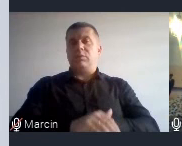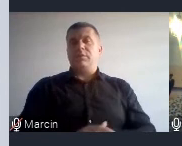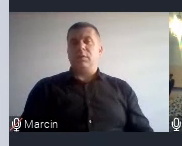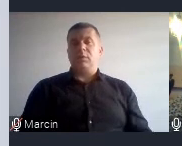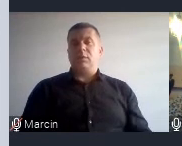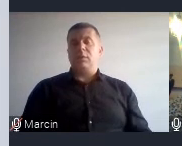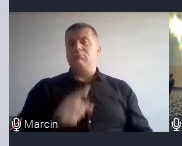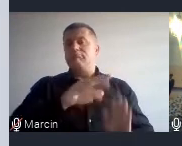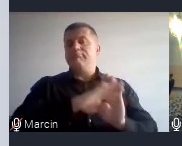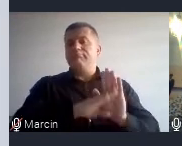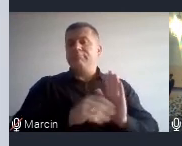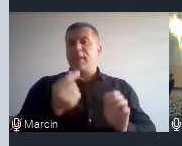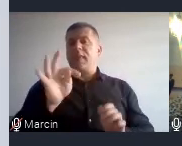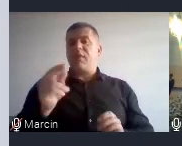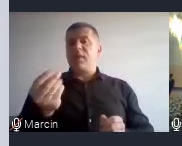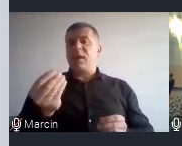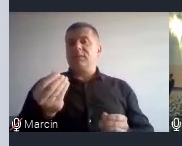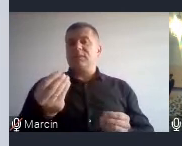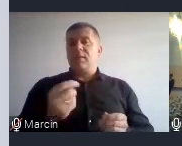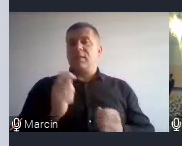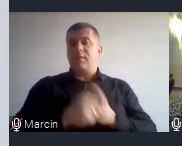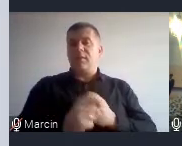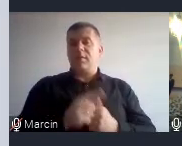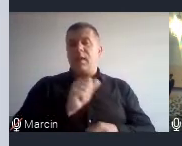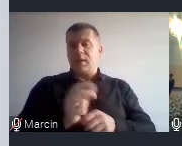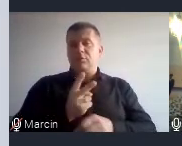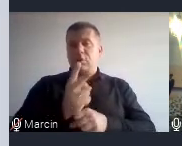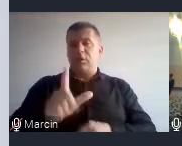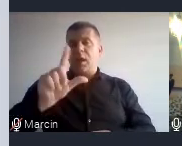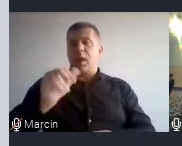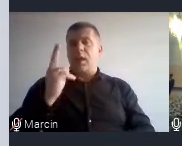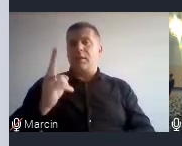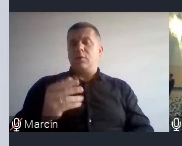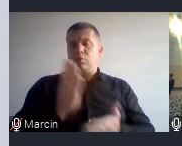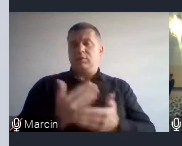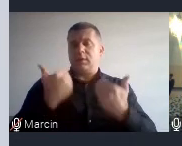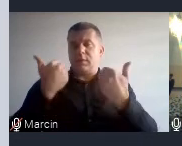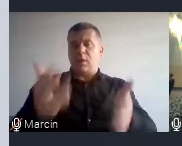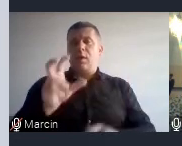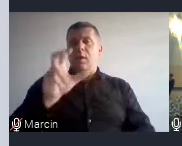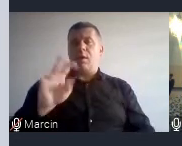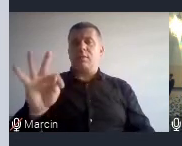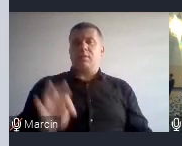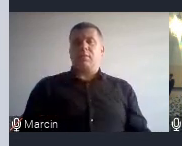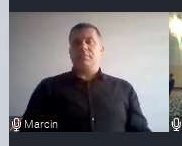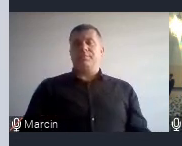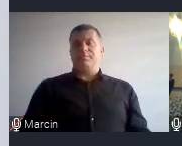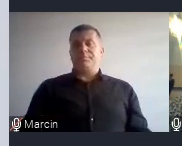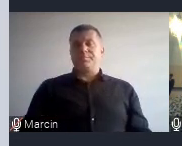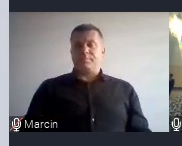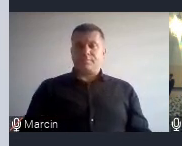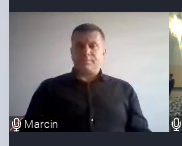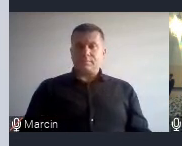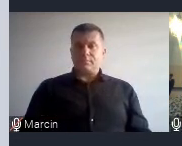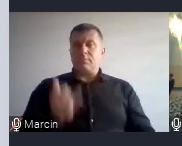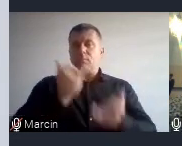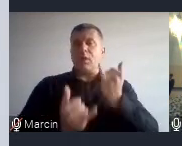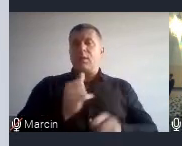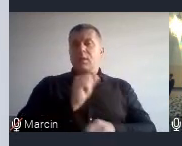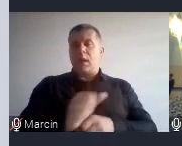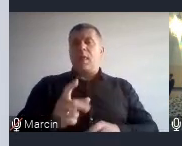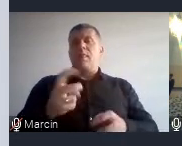Taryfikator o którym Państwu powiedziałem, jest dostępny link do taryfikatora, Państwu wkleiłem